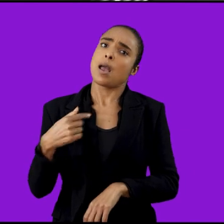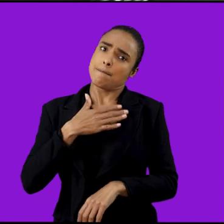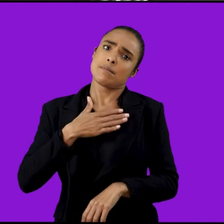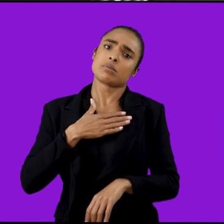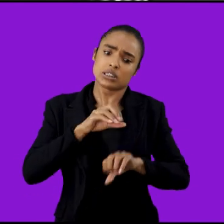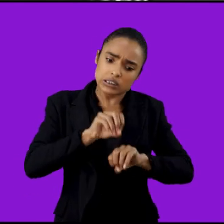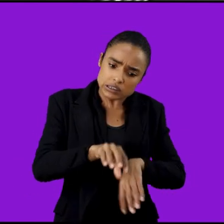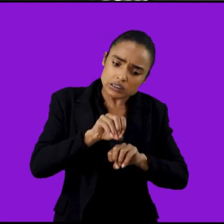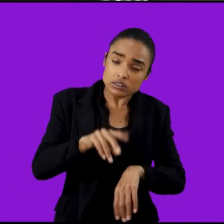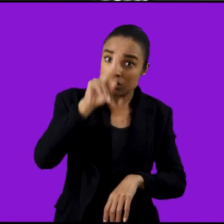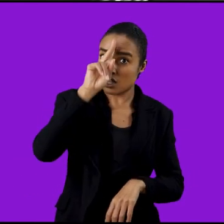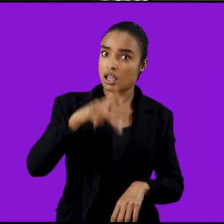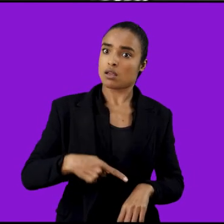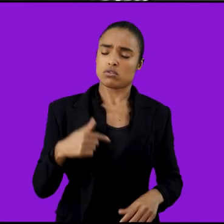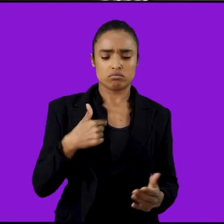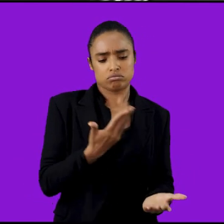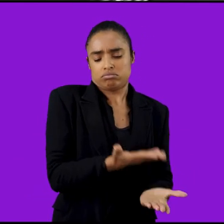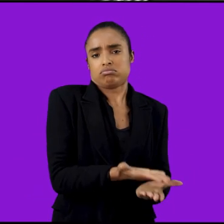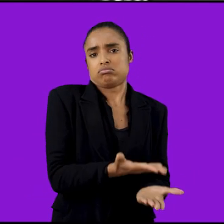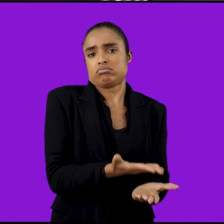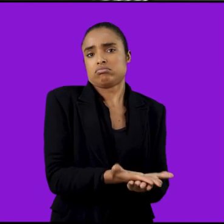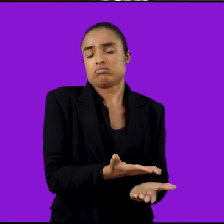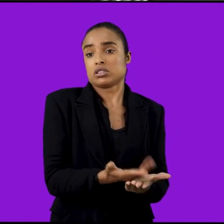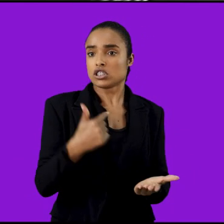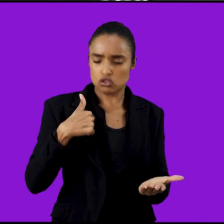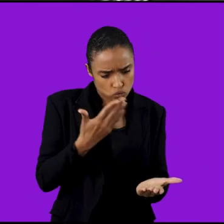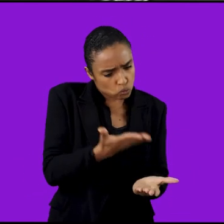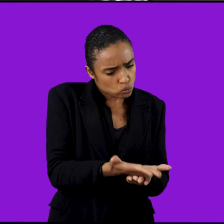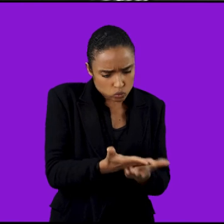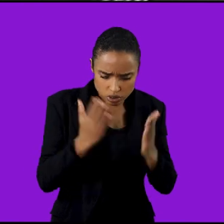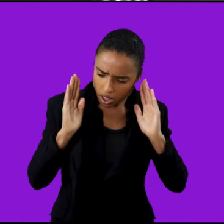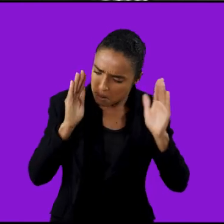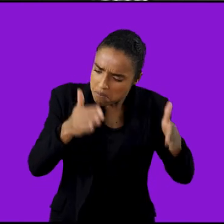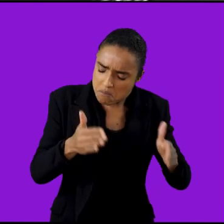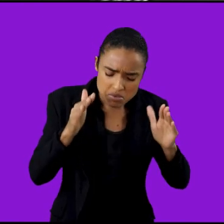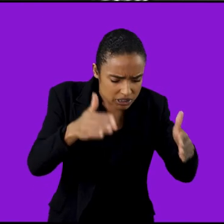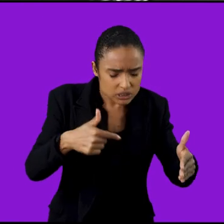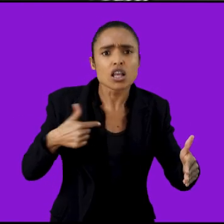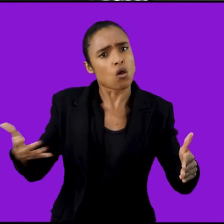para mim foi fundamental quando eu me predispus a estudar… tudo que eu fiz, eu fui estudar…